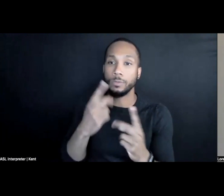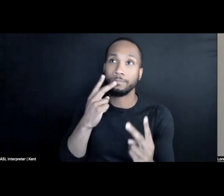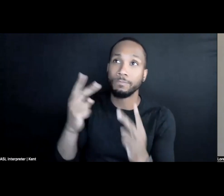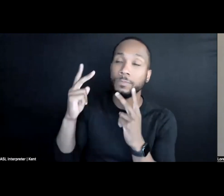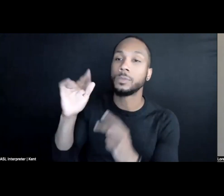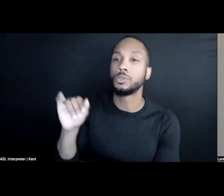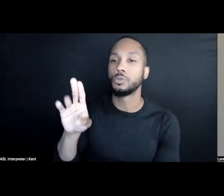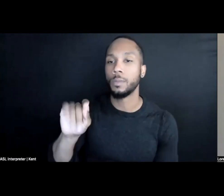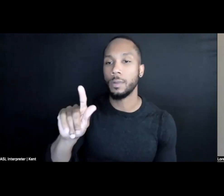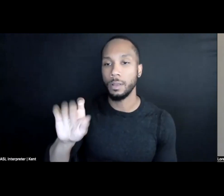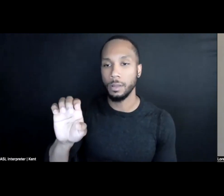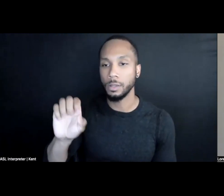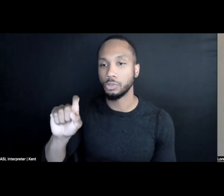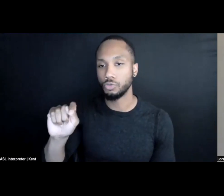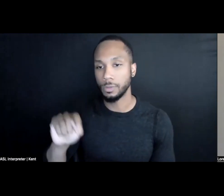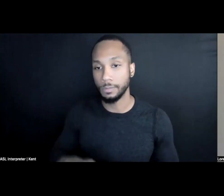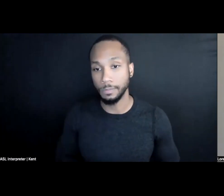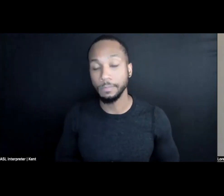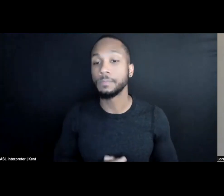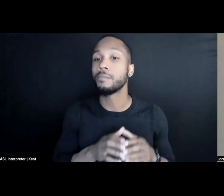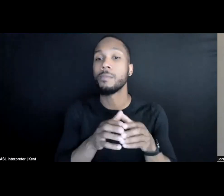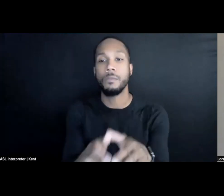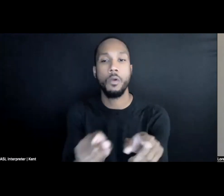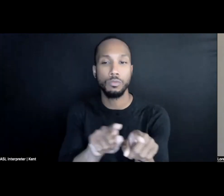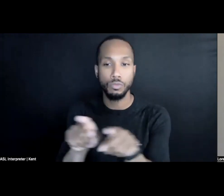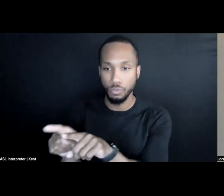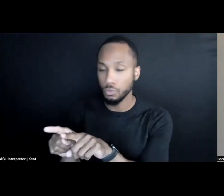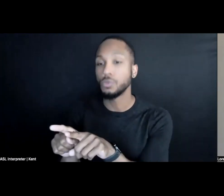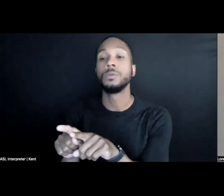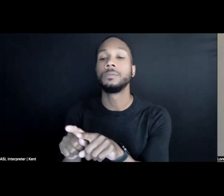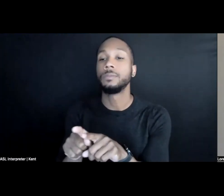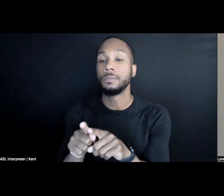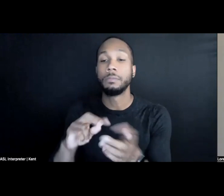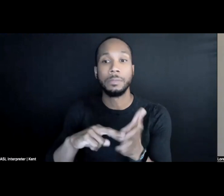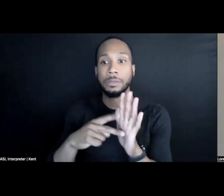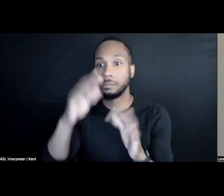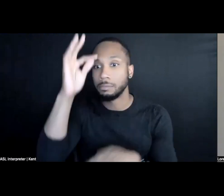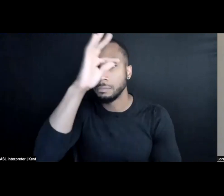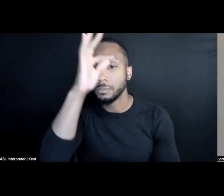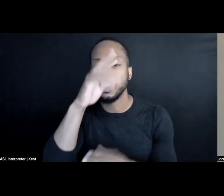Migrar también es no saber qué hacer con los hados